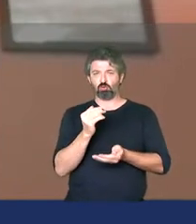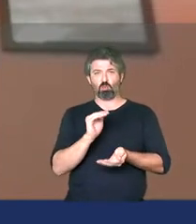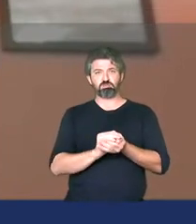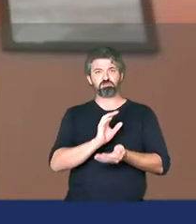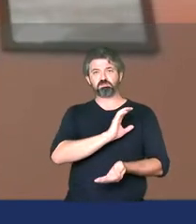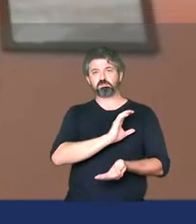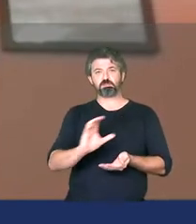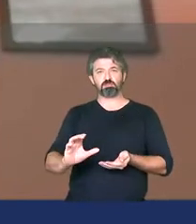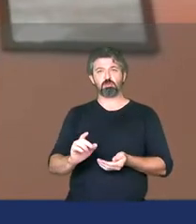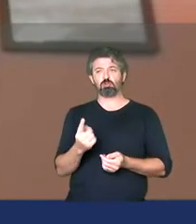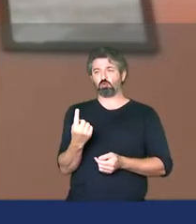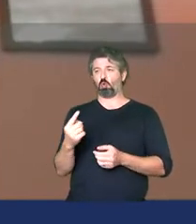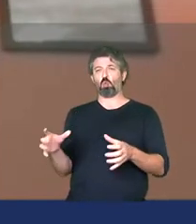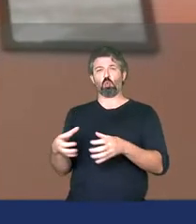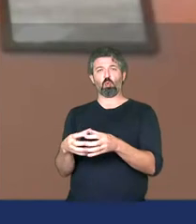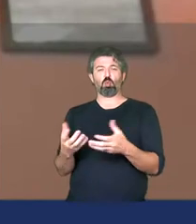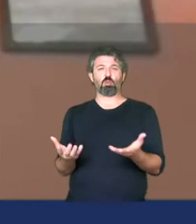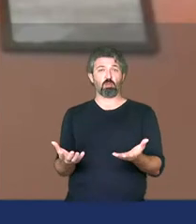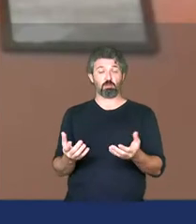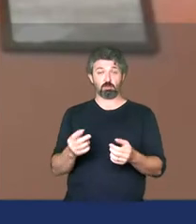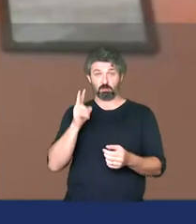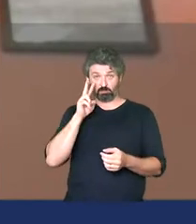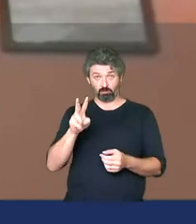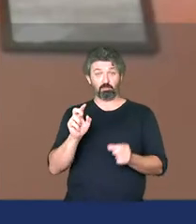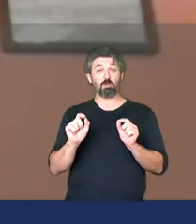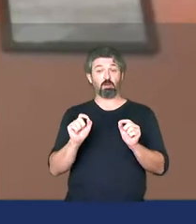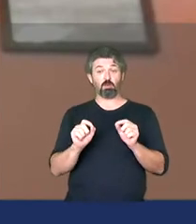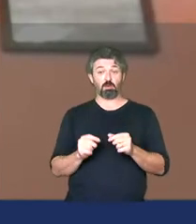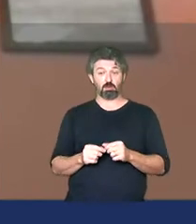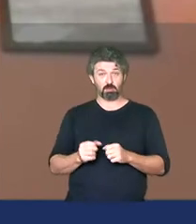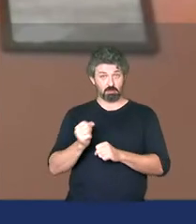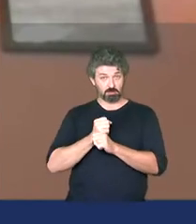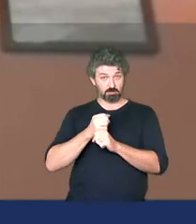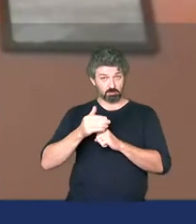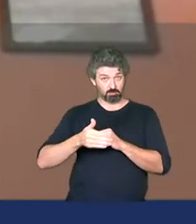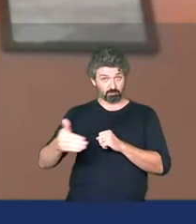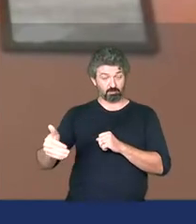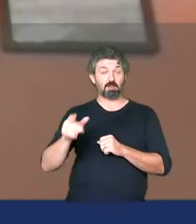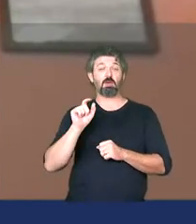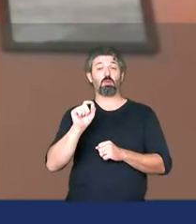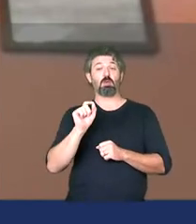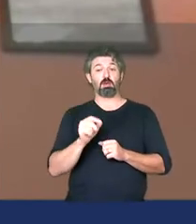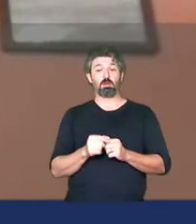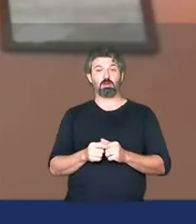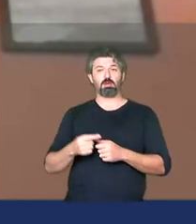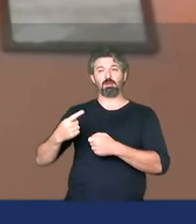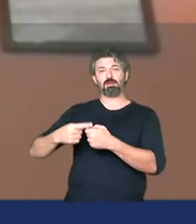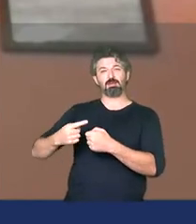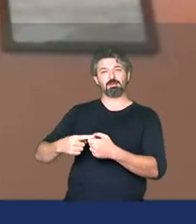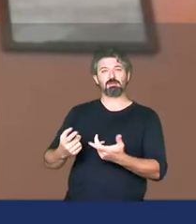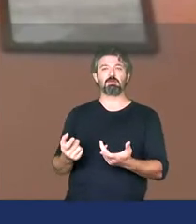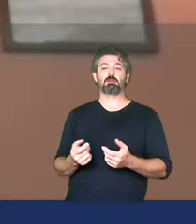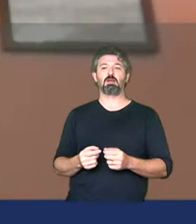ANO, ESSE VOLUME DE RECURSO PÚBLICO PARA APENAS UM SETOR. O QUE NÓS VEREMOS, PRESIDENTE, AO LONGO DOS PRÓXIMOS ANOS É-- [SOA A CAMPAINHA]. NAQUELAS CIDADES